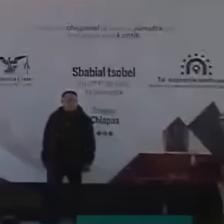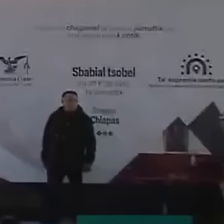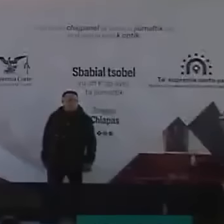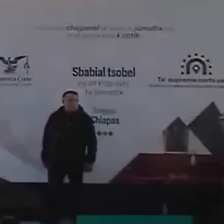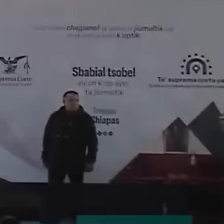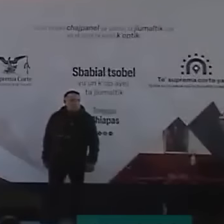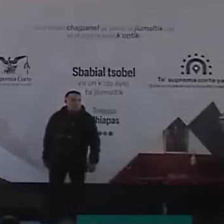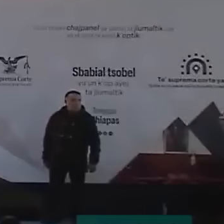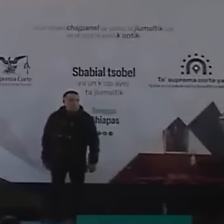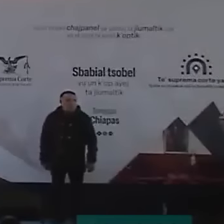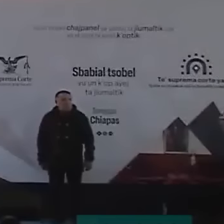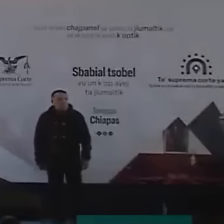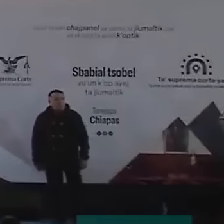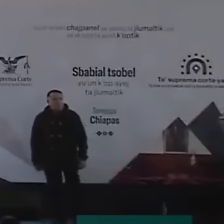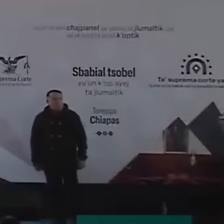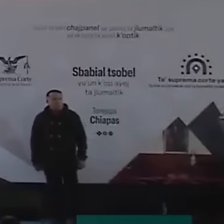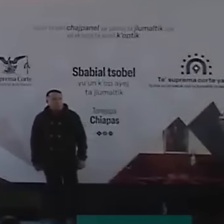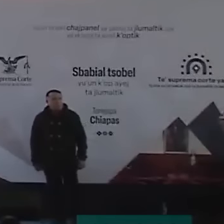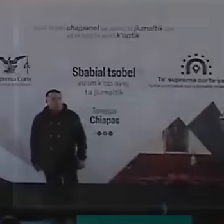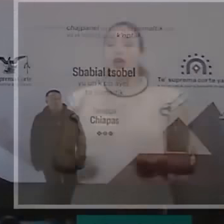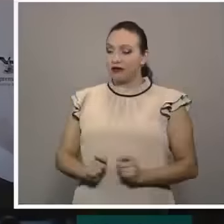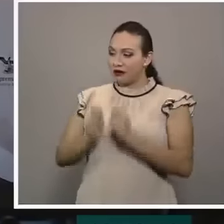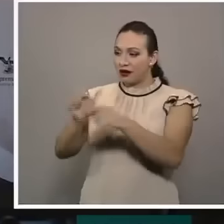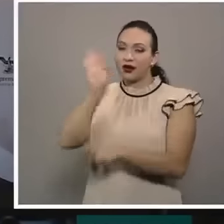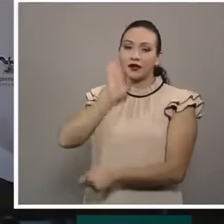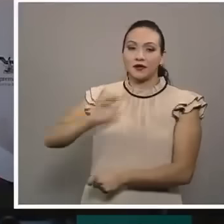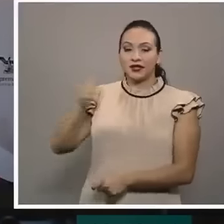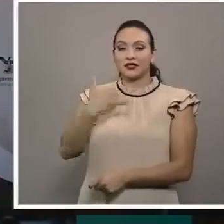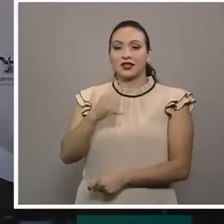Gracias. Tiene la palabra ahora la ministra Yasmín Esquivel.